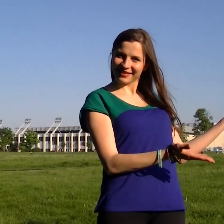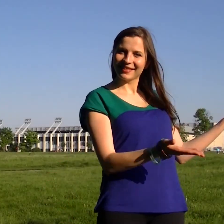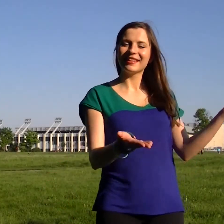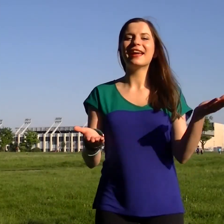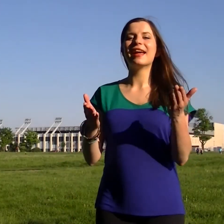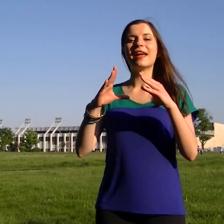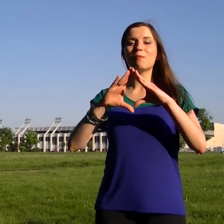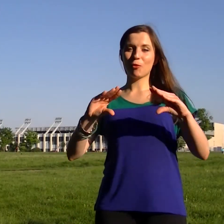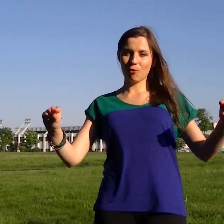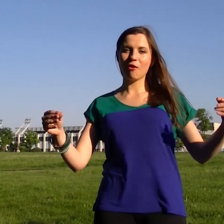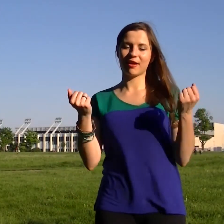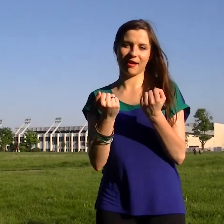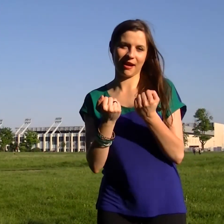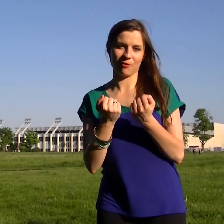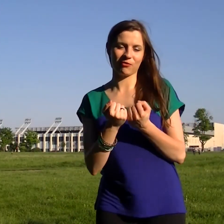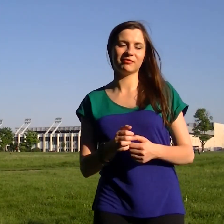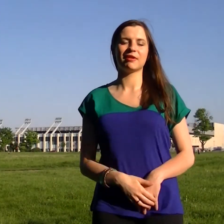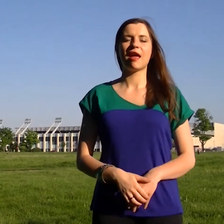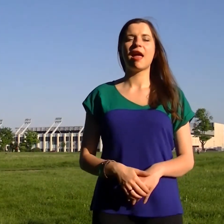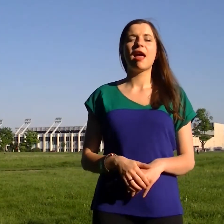Jesteśmy na Błoniach Krakowskich.